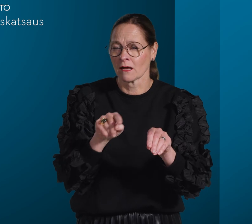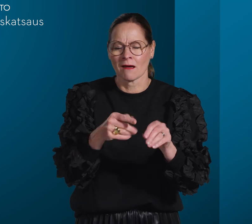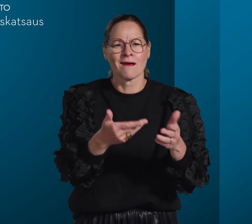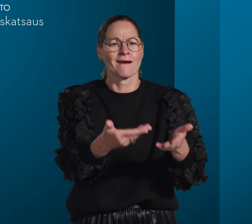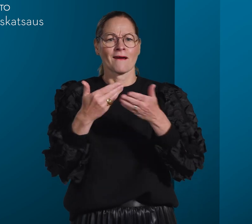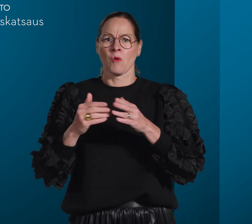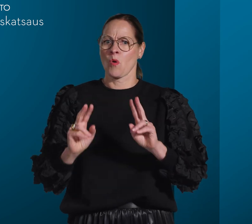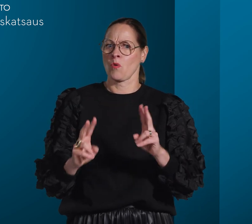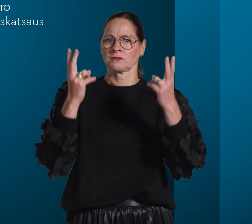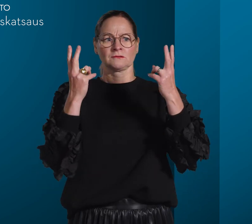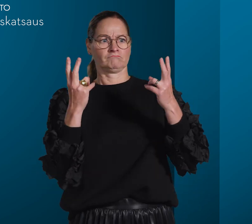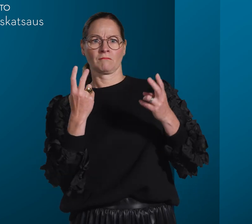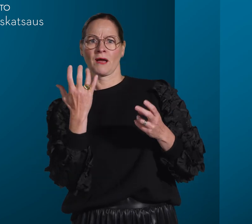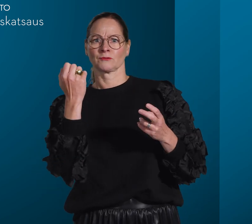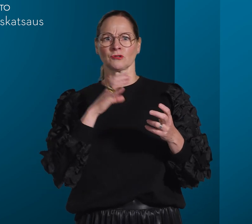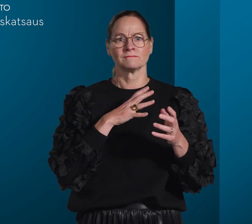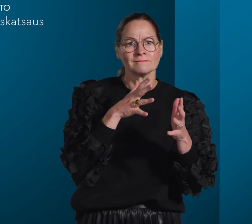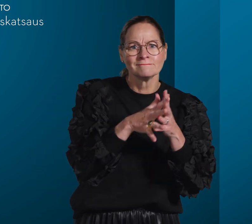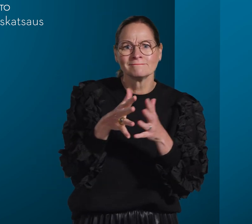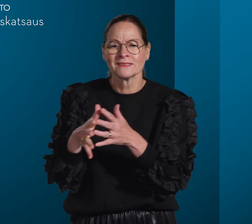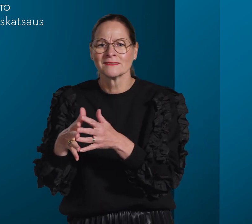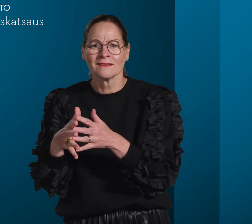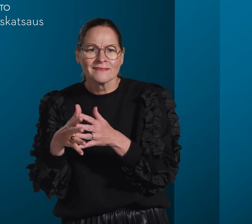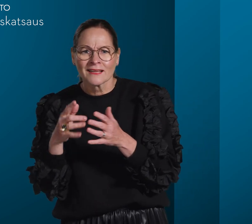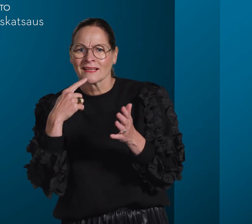ja se antaa uudenlaisia mahdollisuuksia selvittää -